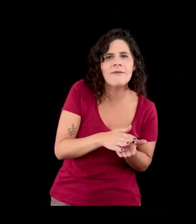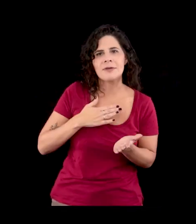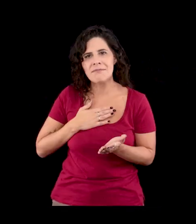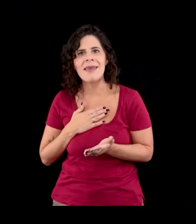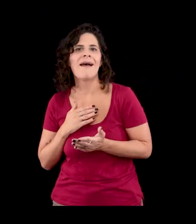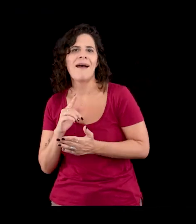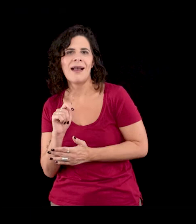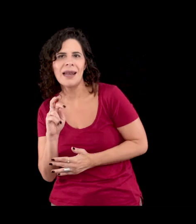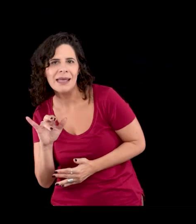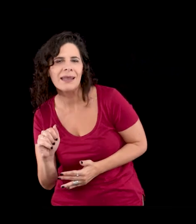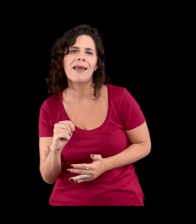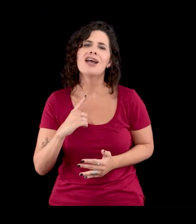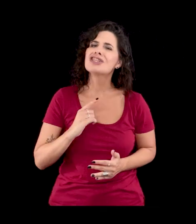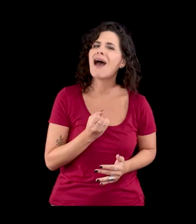Enfim, já tinha uma quantidade de artistas